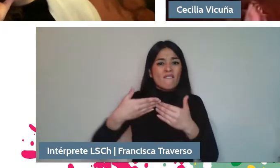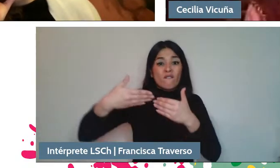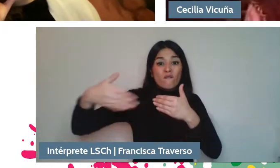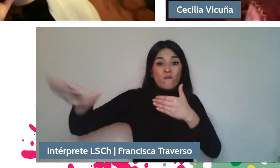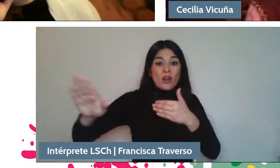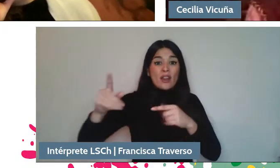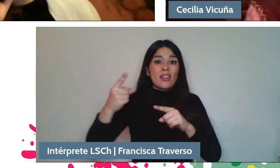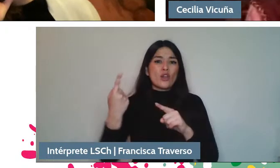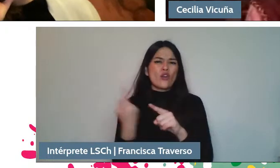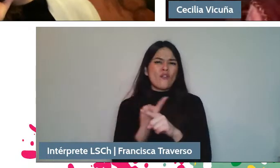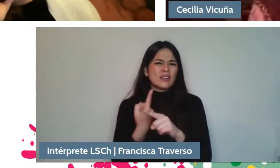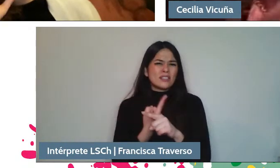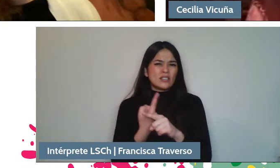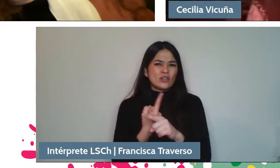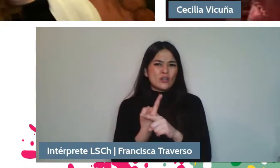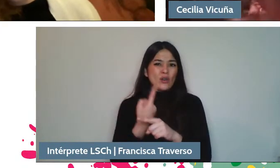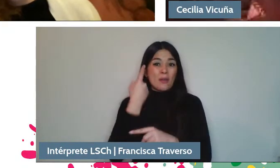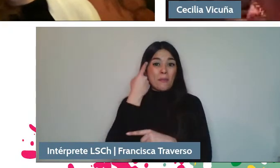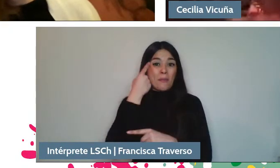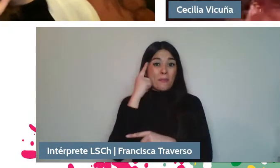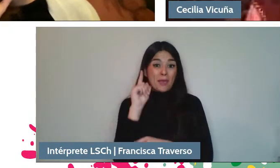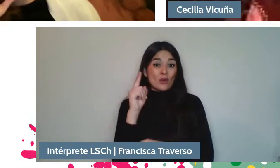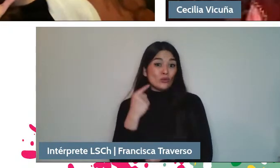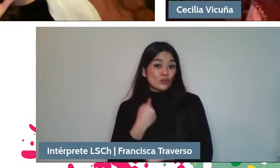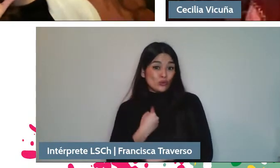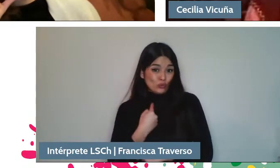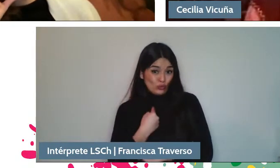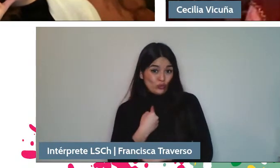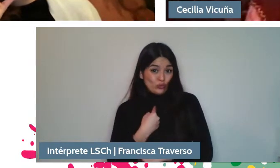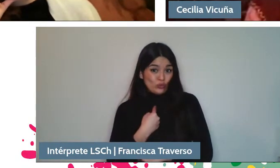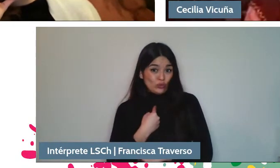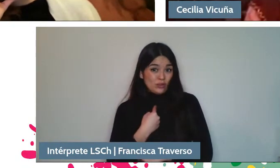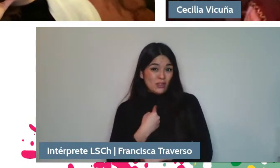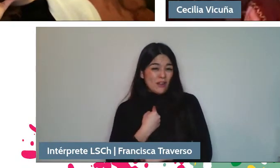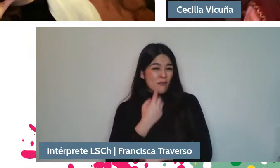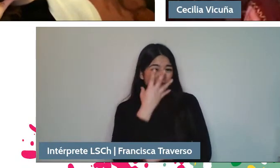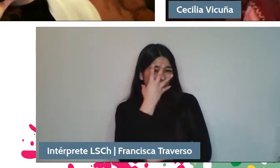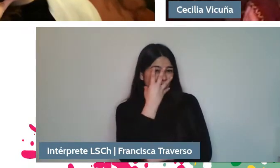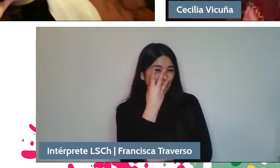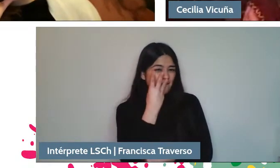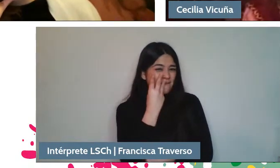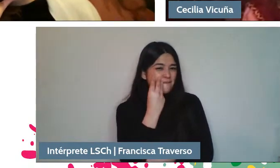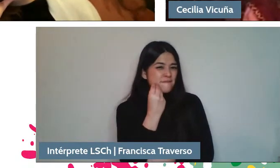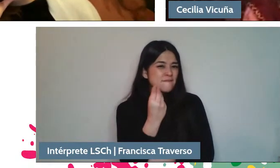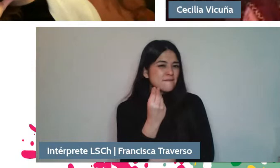pero algunos niños, como yo, estábamos tan atraídos por esta conversación de los adultos